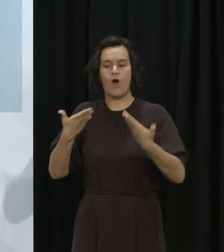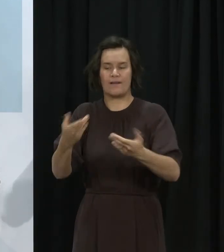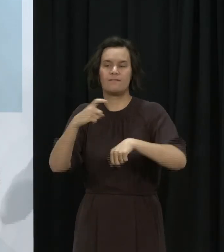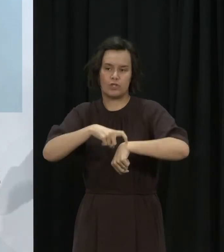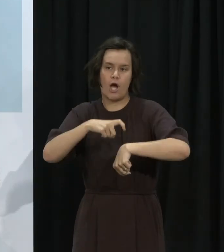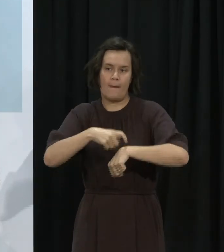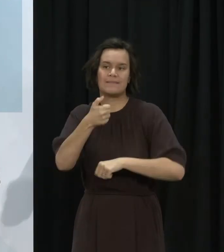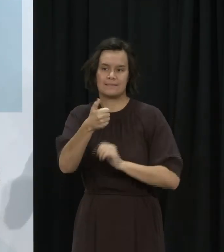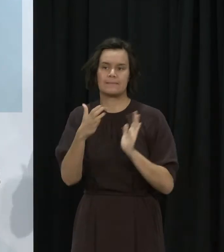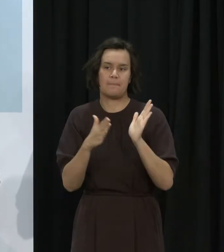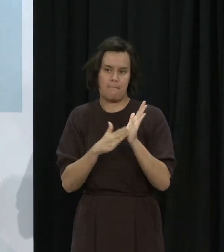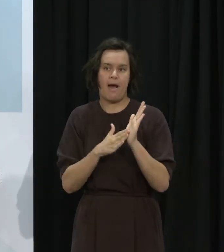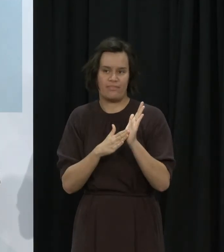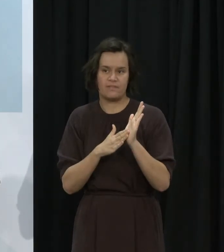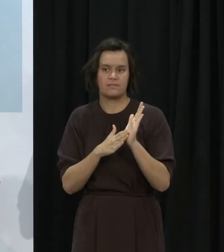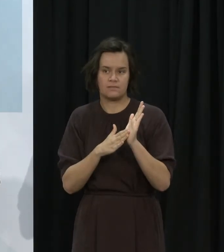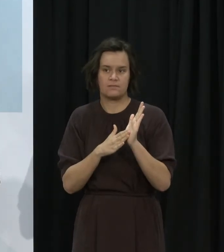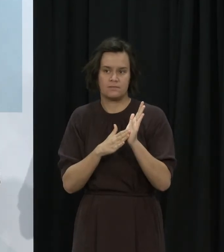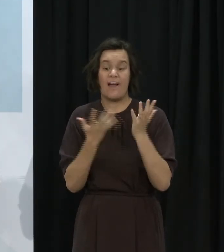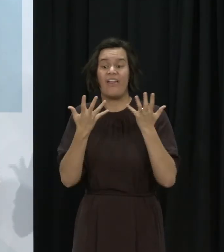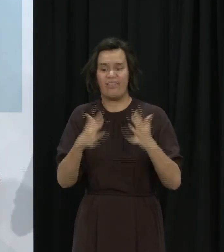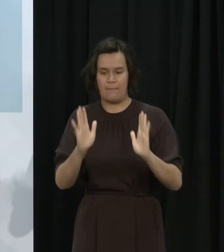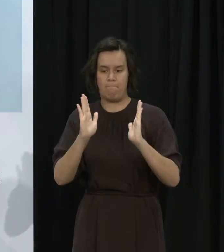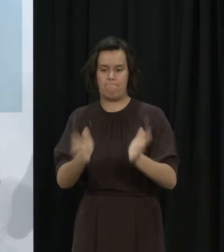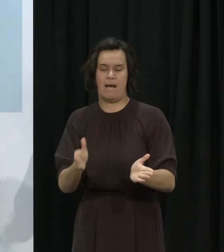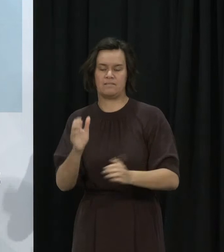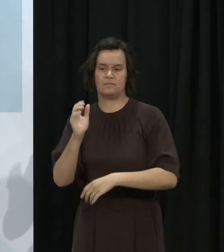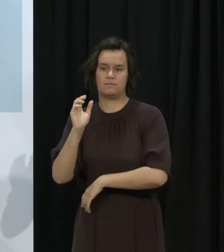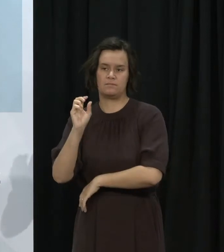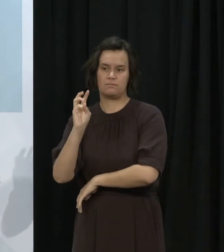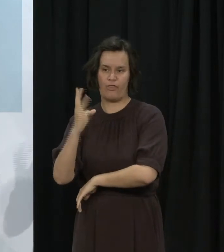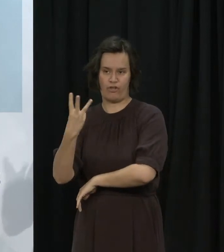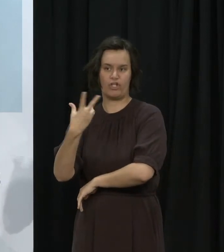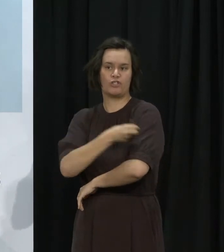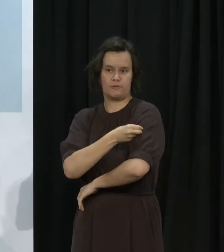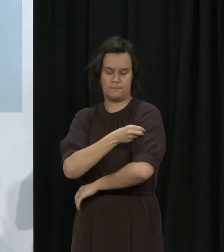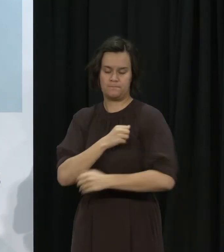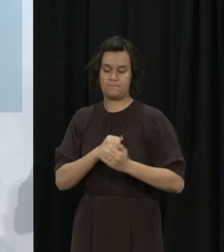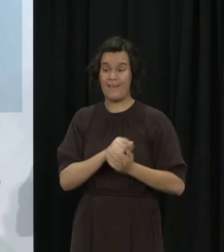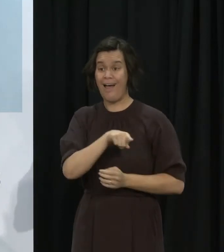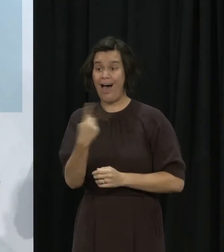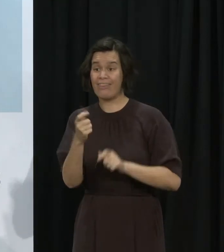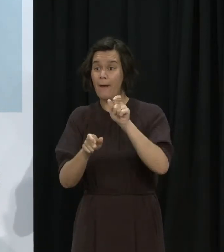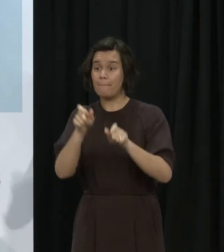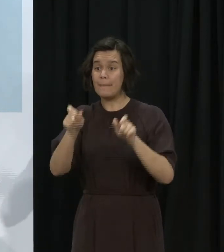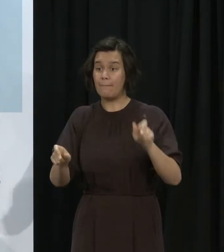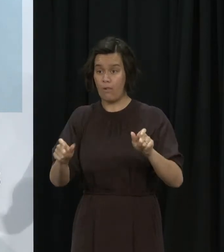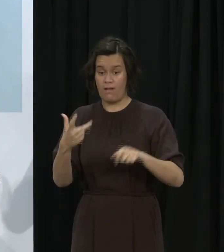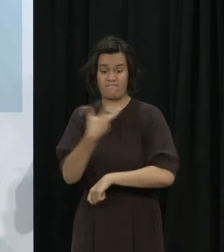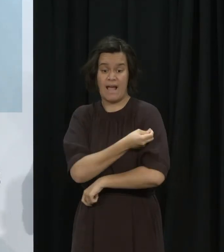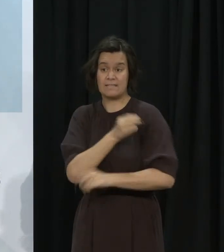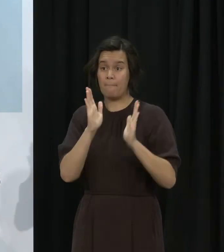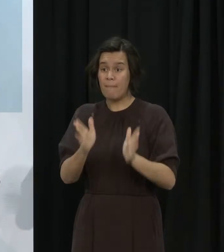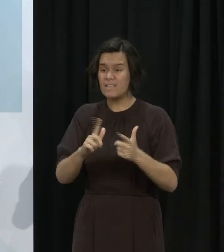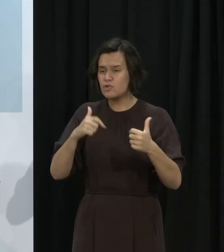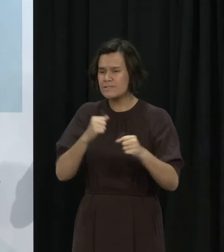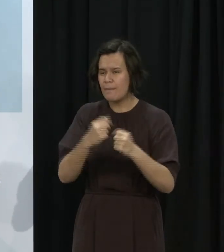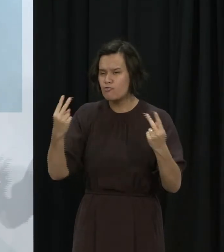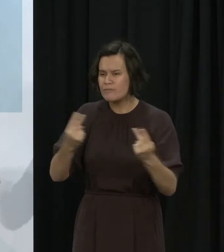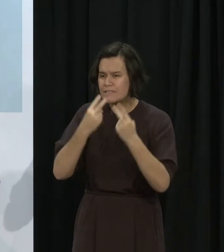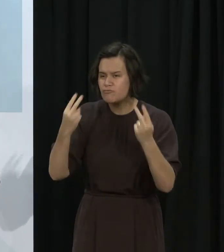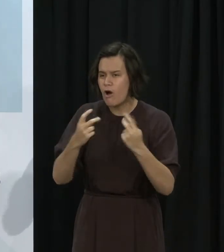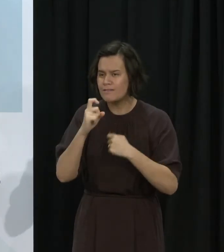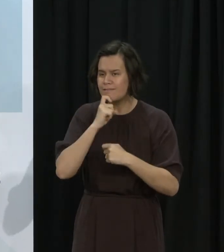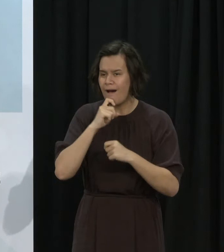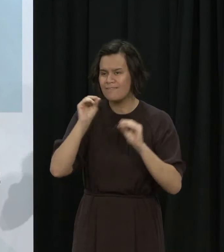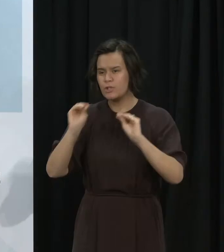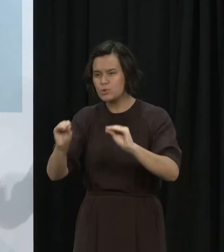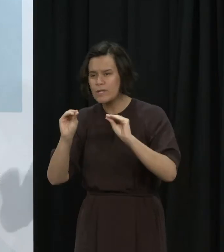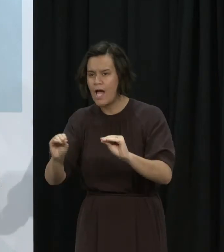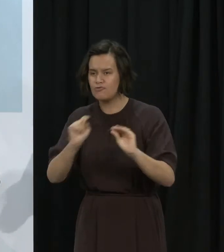te ono marama i muri i to ratou